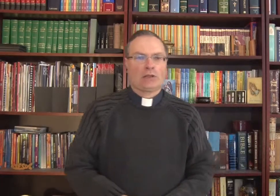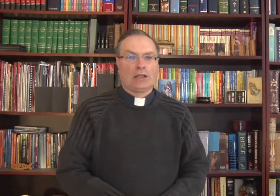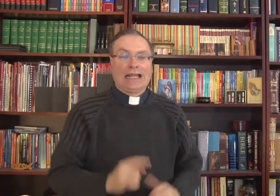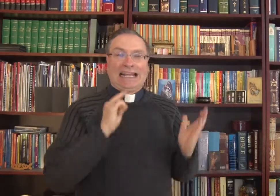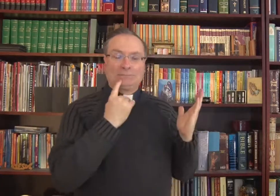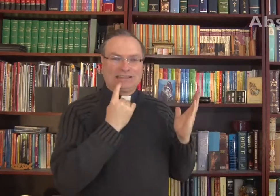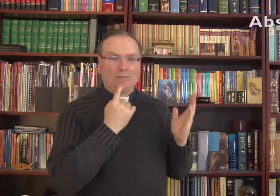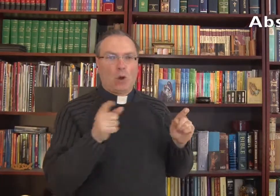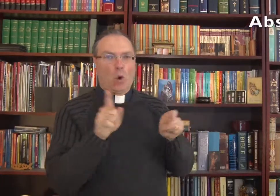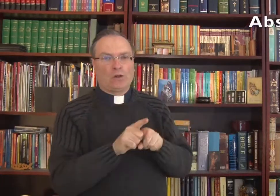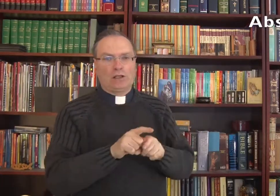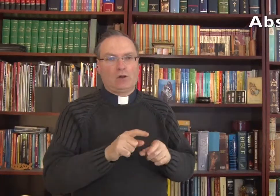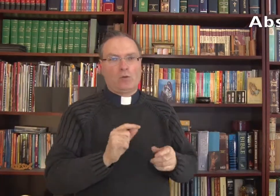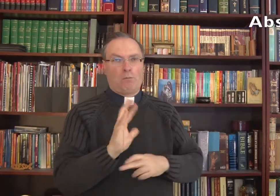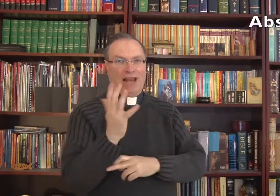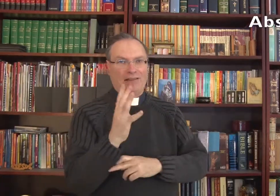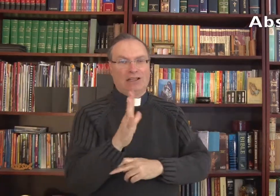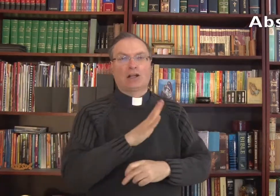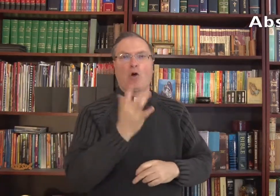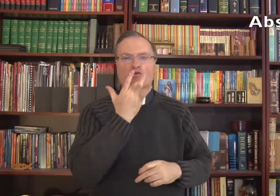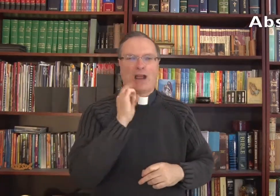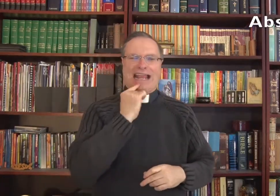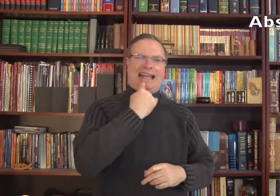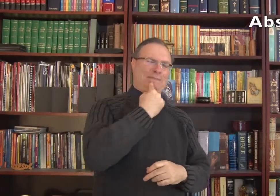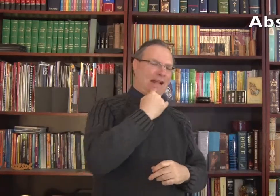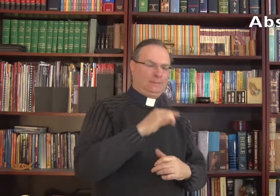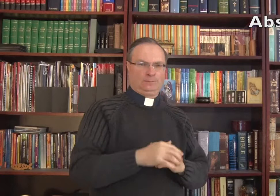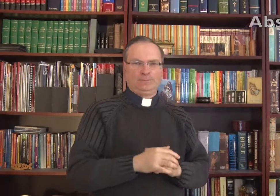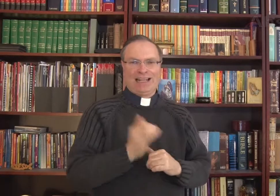L’absinthe est aussi une plante qui a un goût amer.